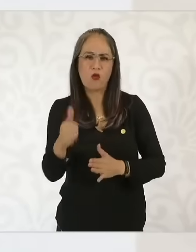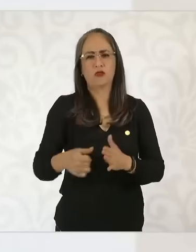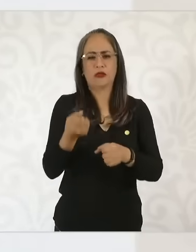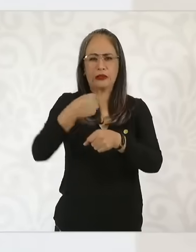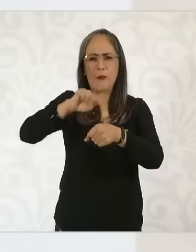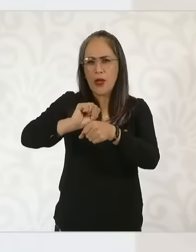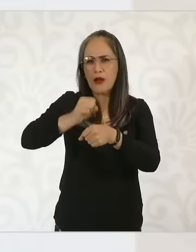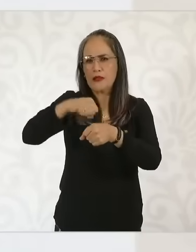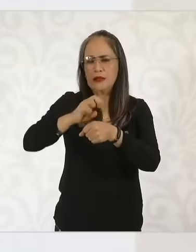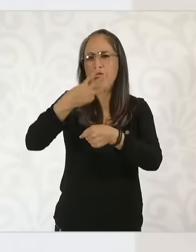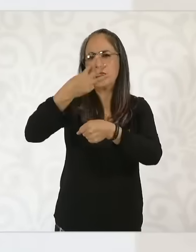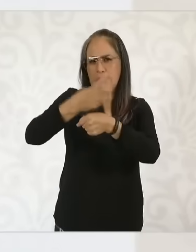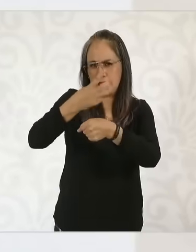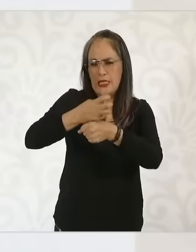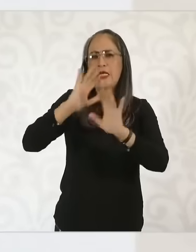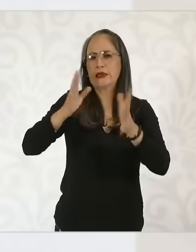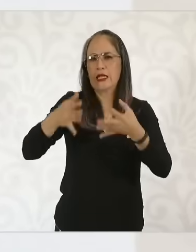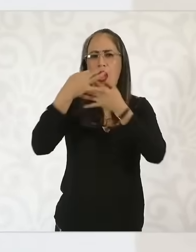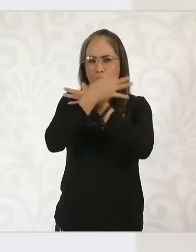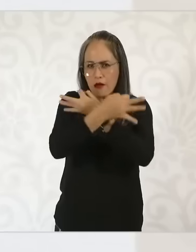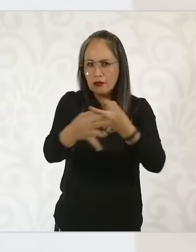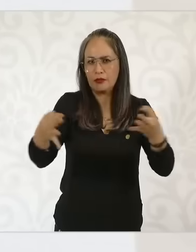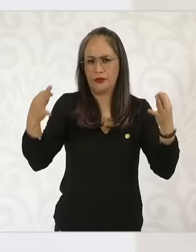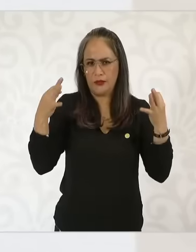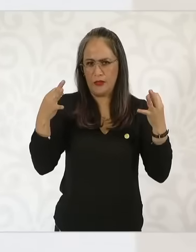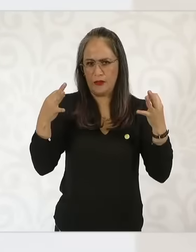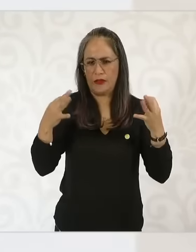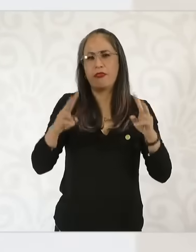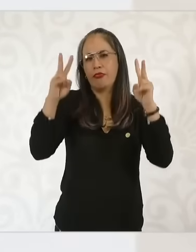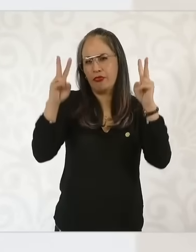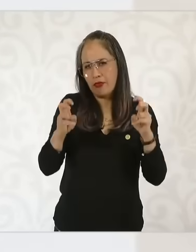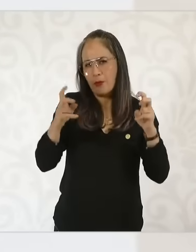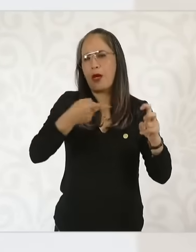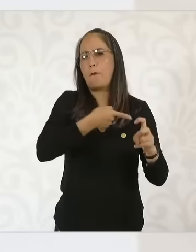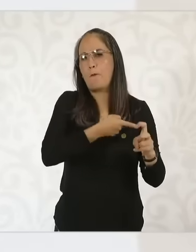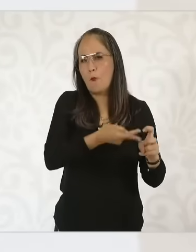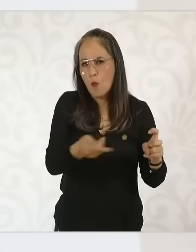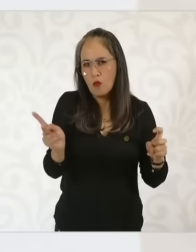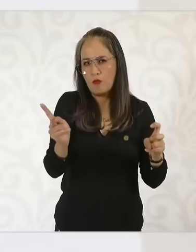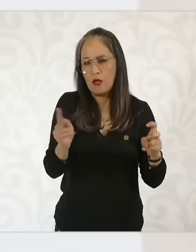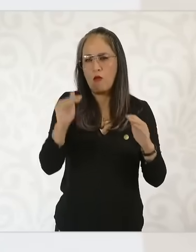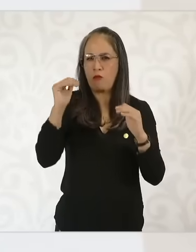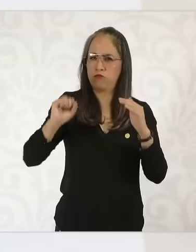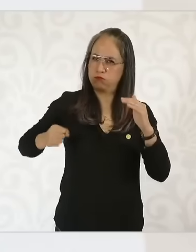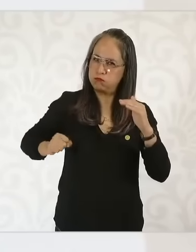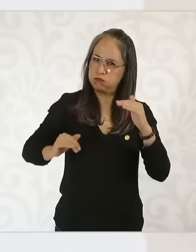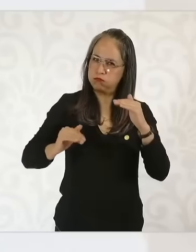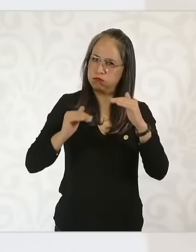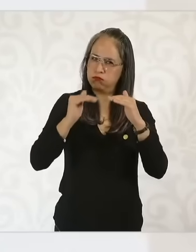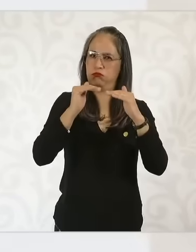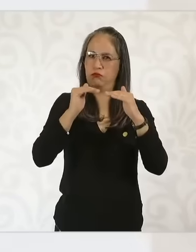va a salir la publicación de la pobreza, de cómo disminuye, porque nosotros creemos que esto pues